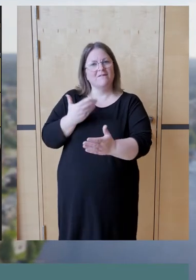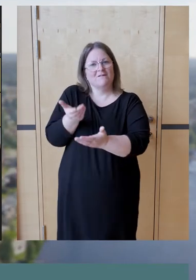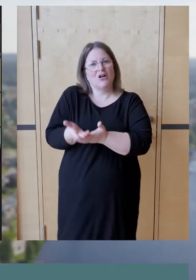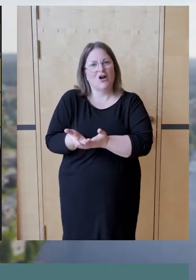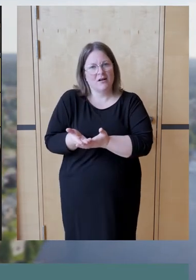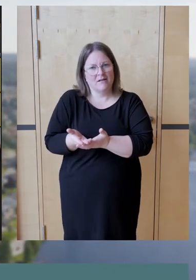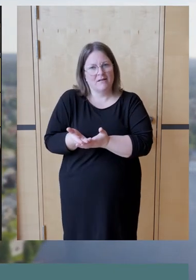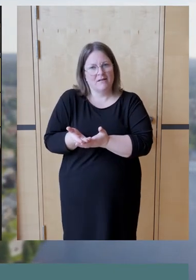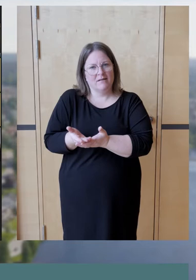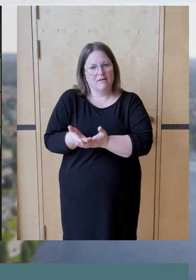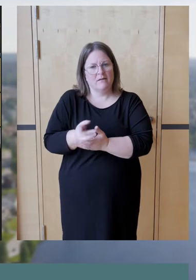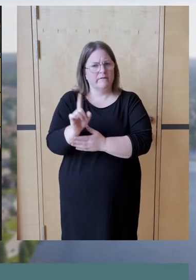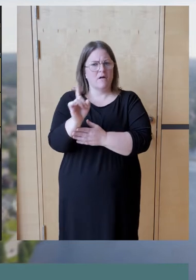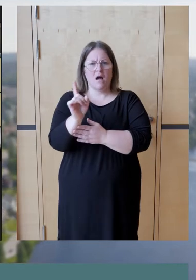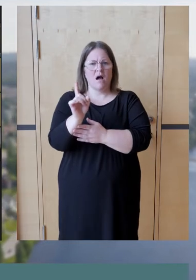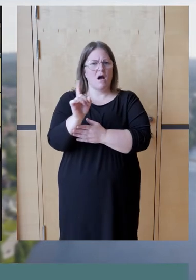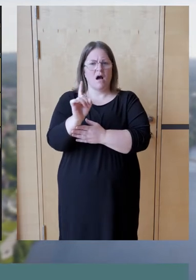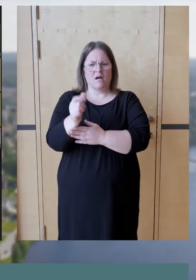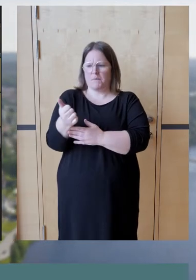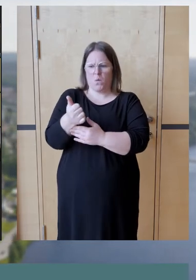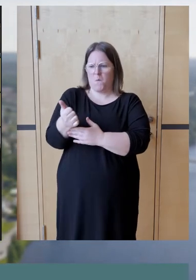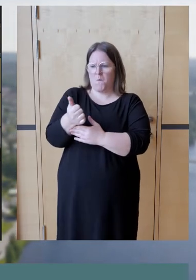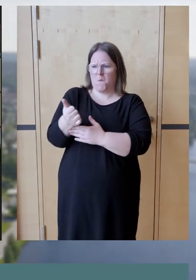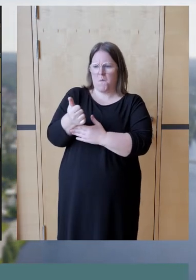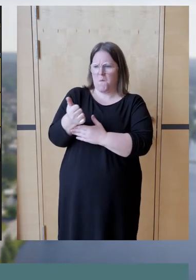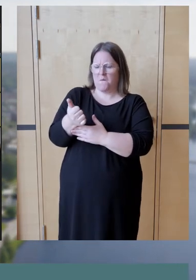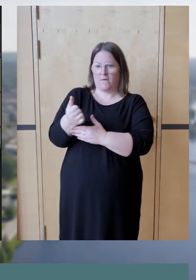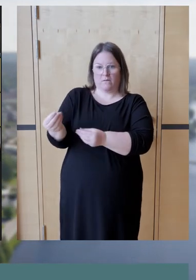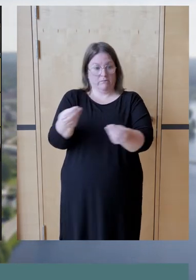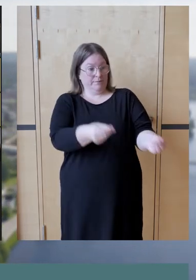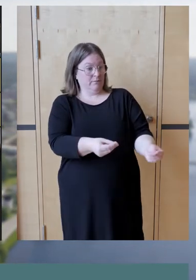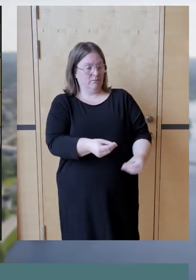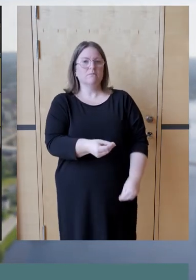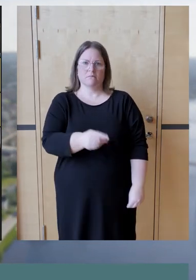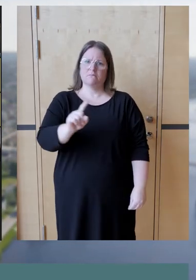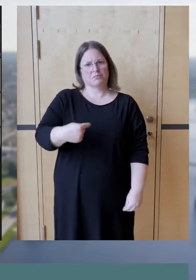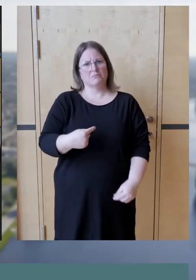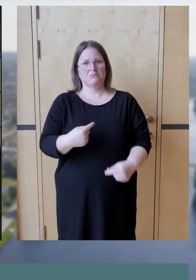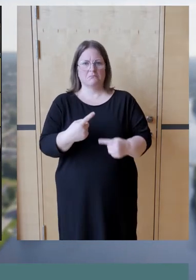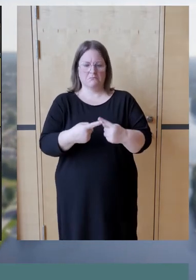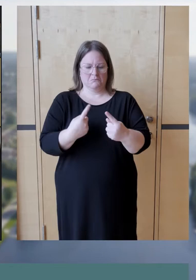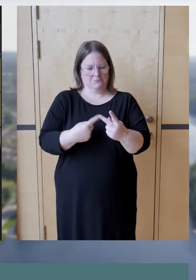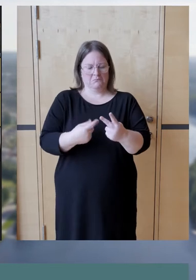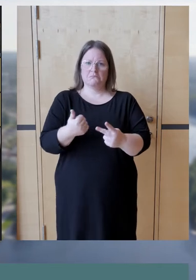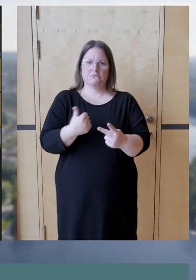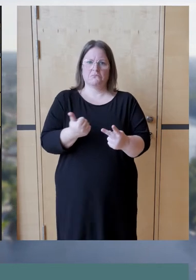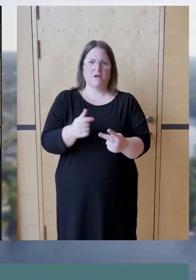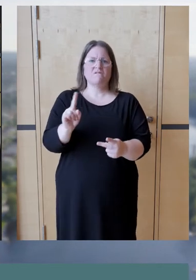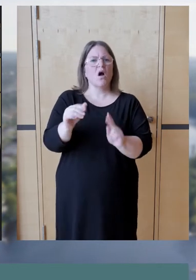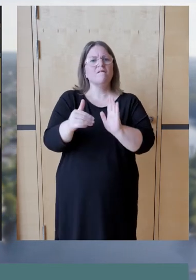Vart kommer den där behovet som de redovisar nu att de skulle behöva typ inom närmaste Kort i den här 129 plats